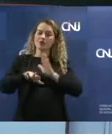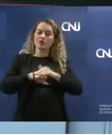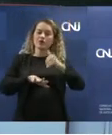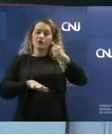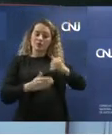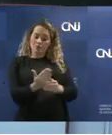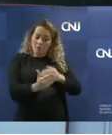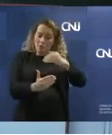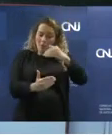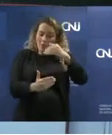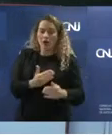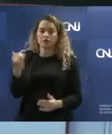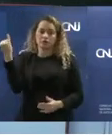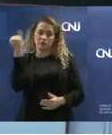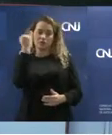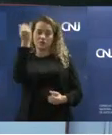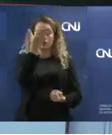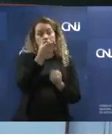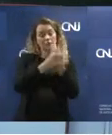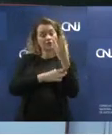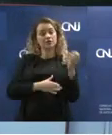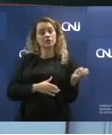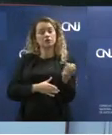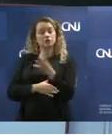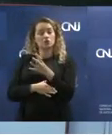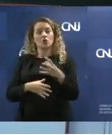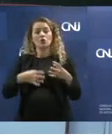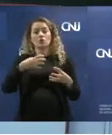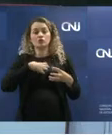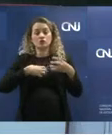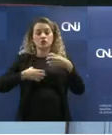com a implantação do novo módulo de reconhecimento de assinatura eletrônica.